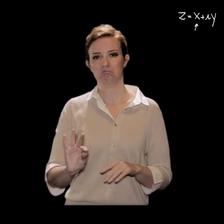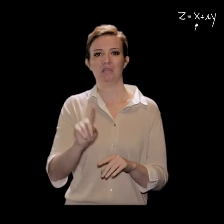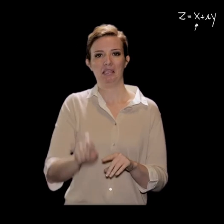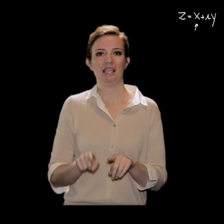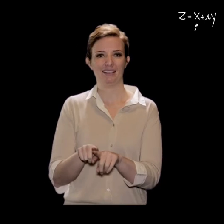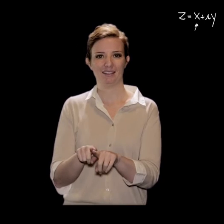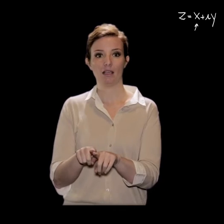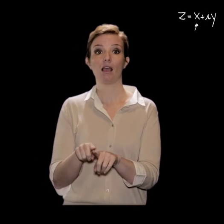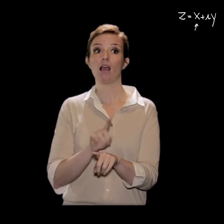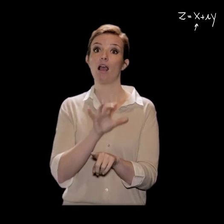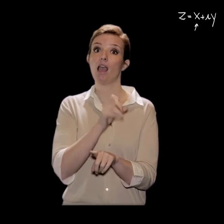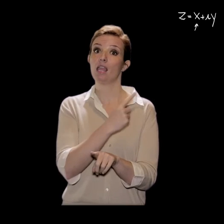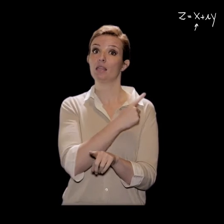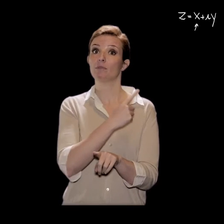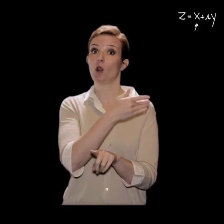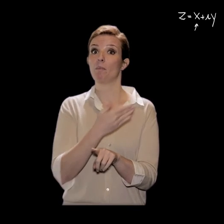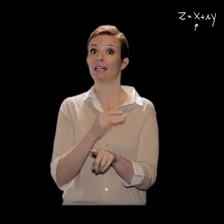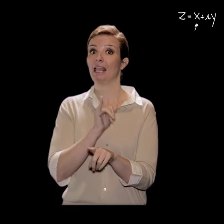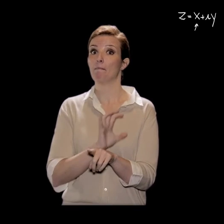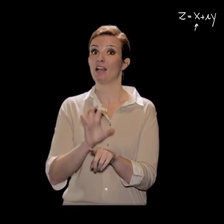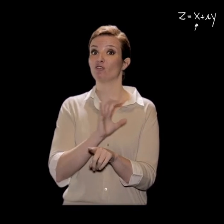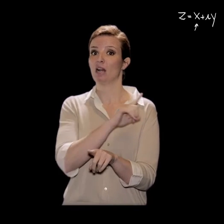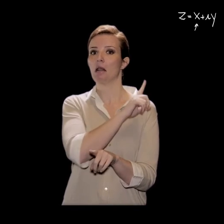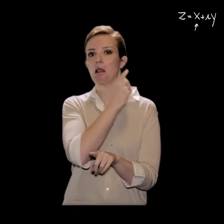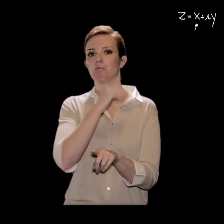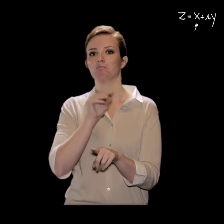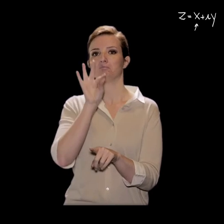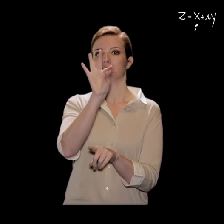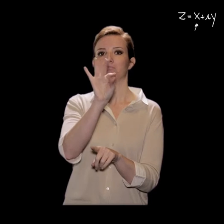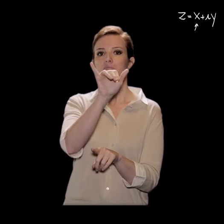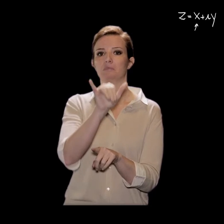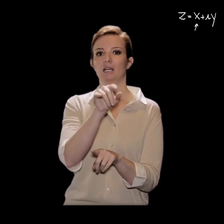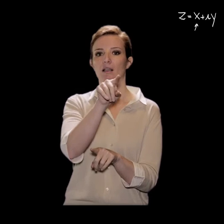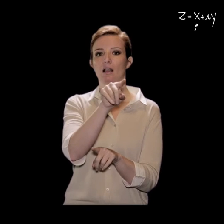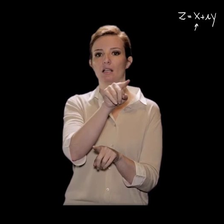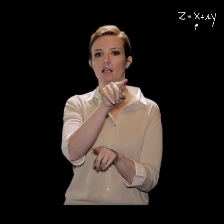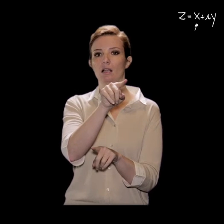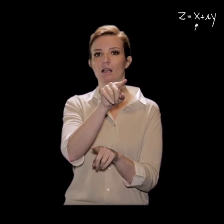y, la parte immaginaria, la riportiamo qui. Quindi il numero complesso